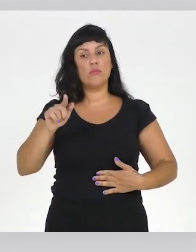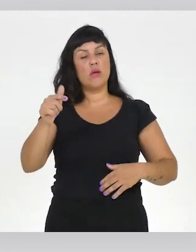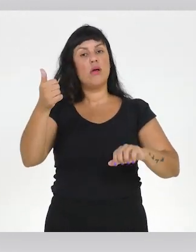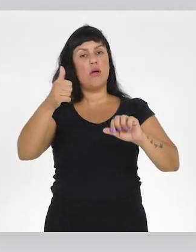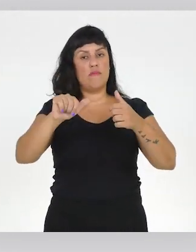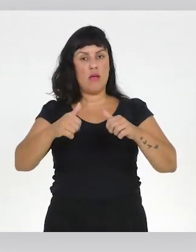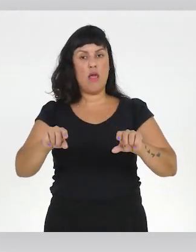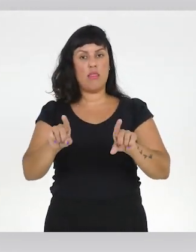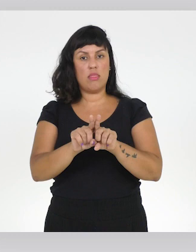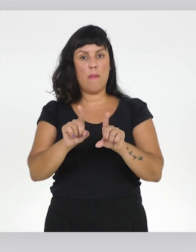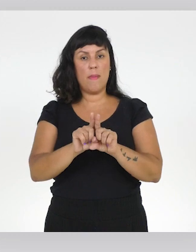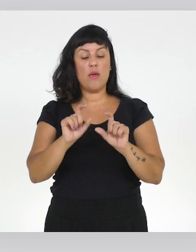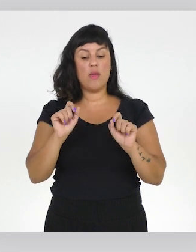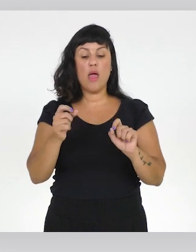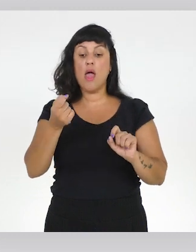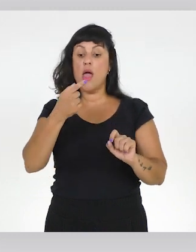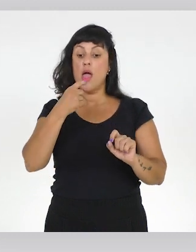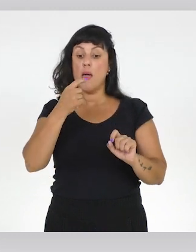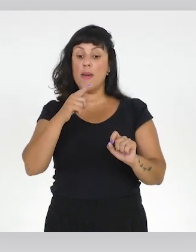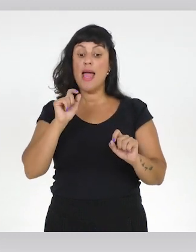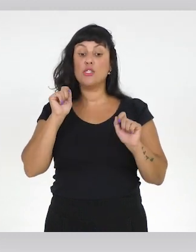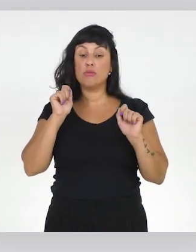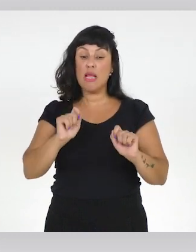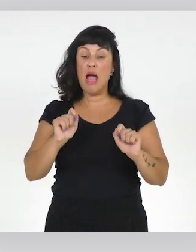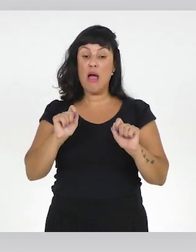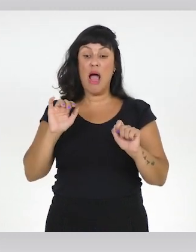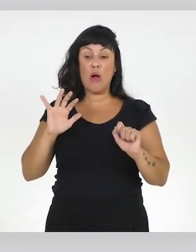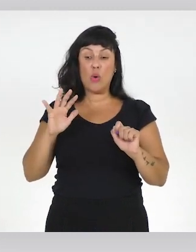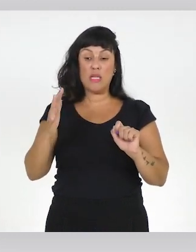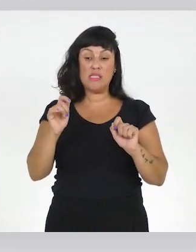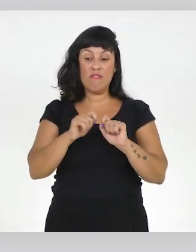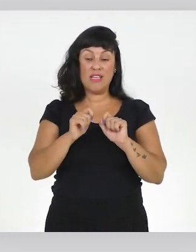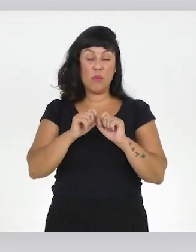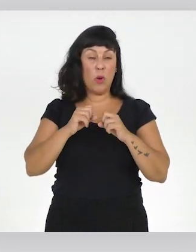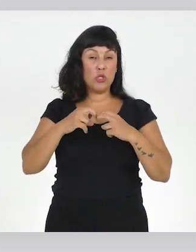desse medicamento. No caso de uma alergia, além de passarem